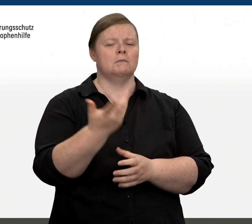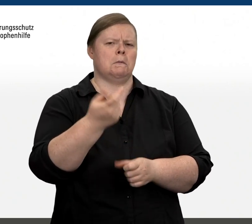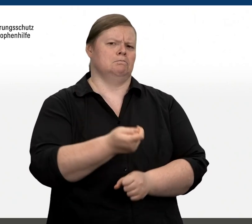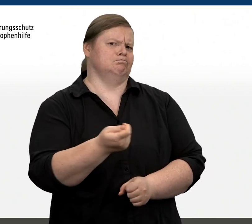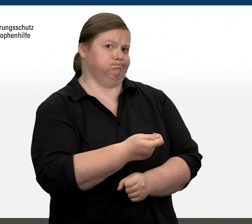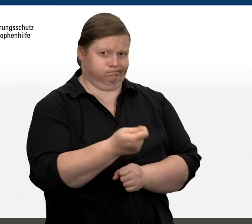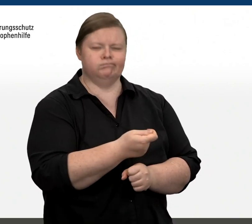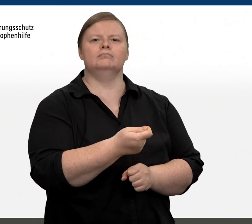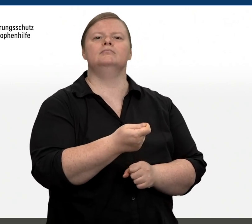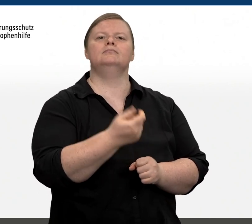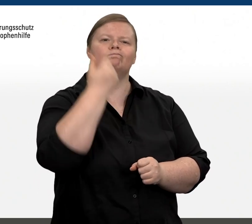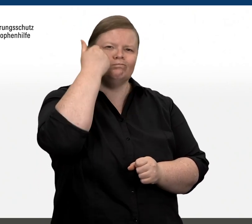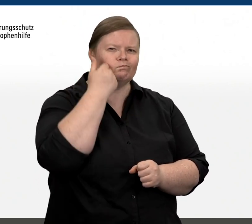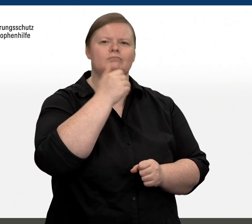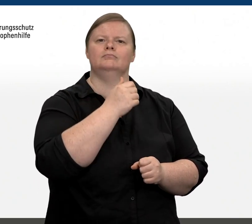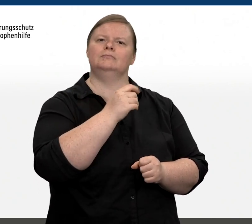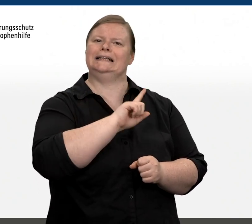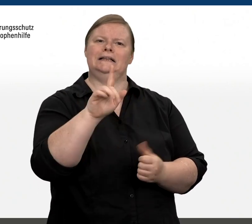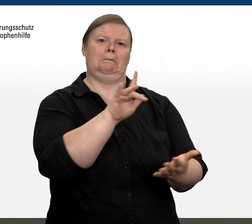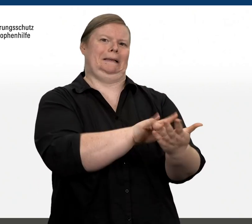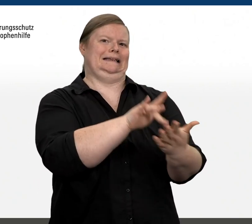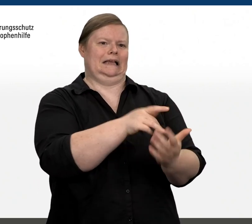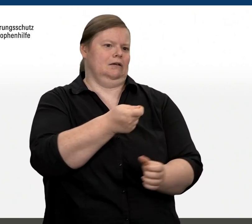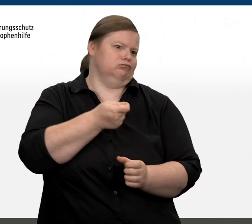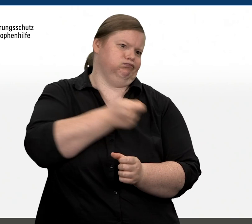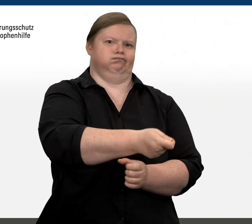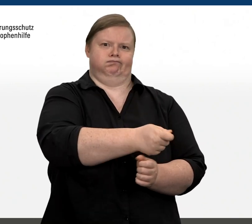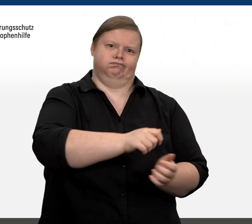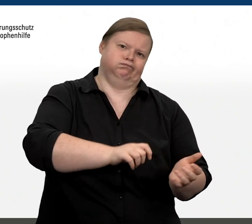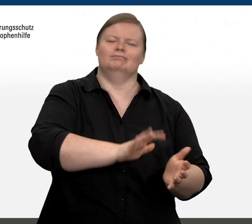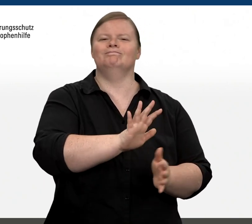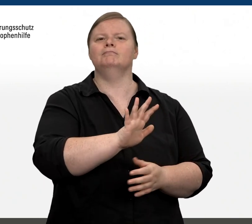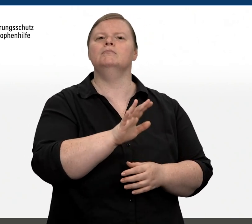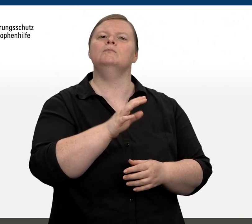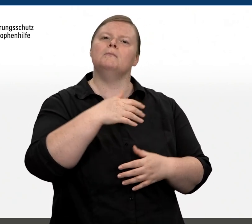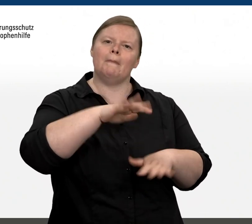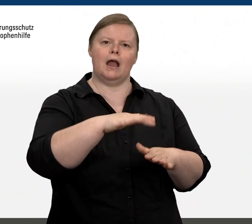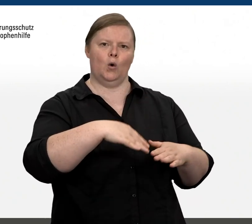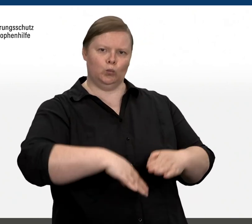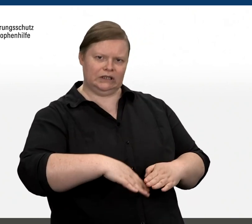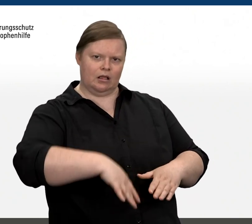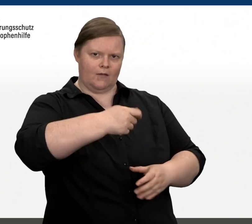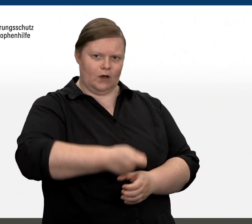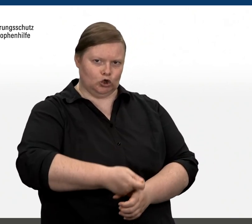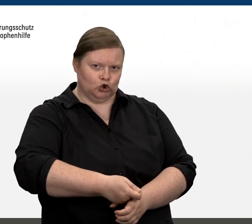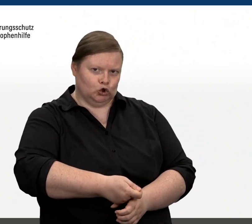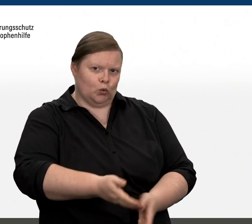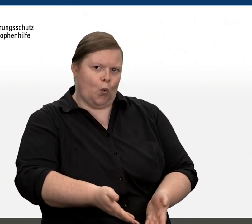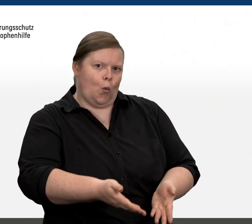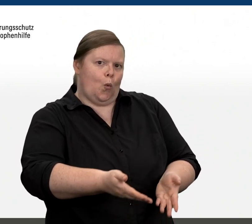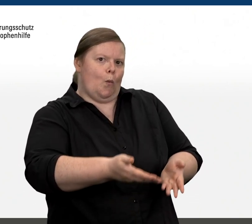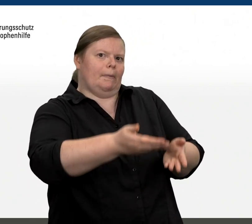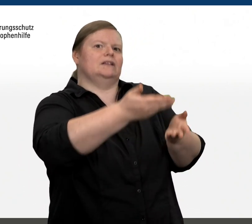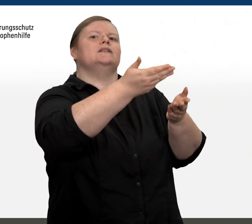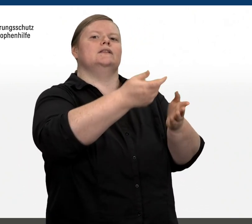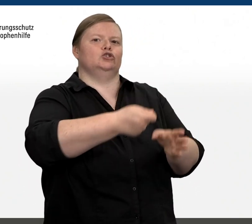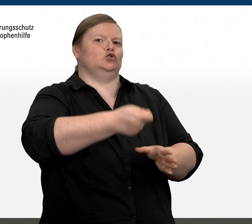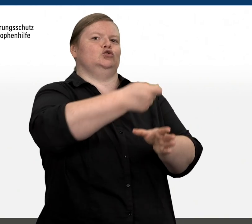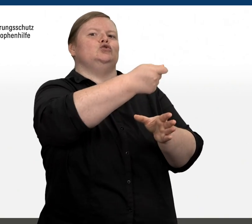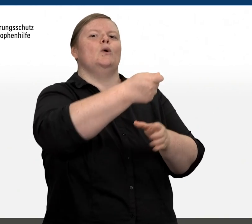Löschen Sie immer von unten nach oben